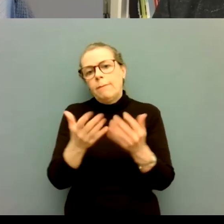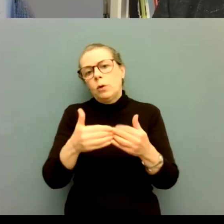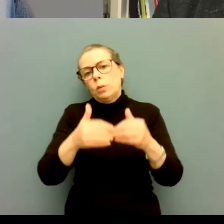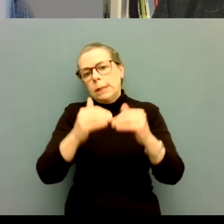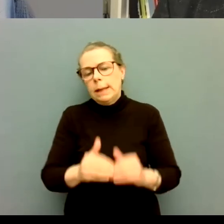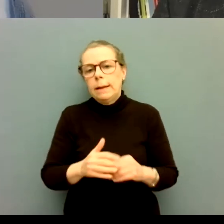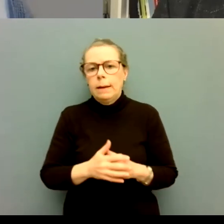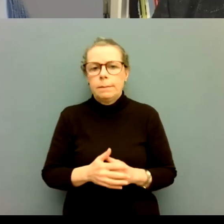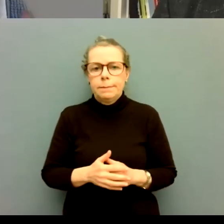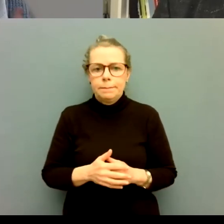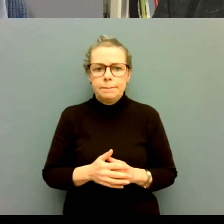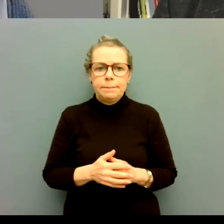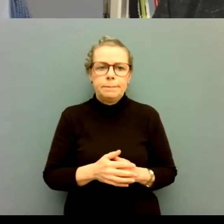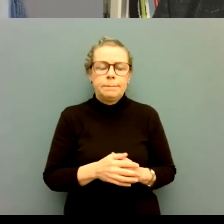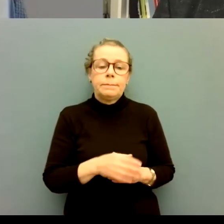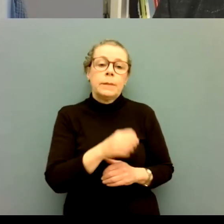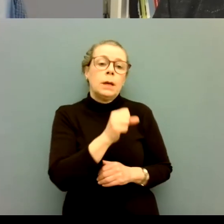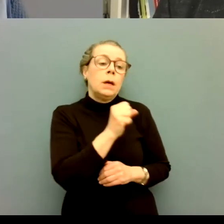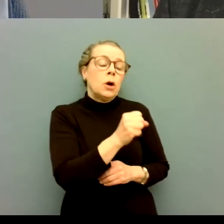personer med funktionsnedsättning.